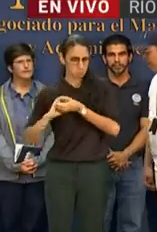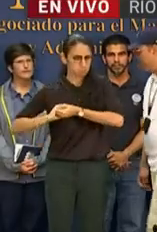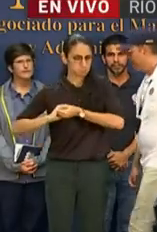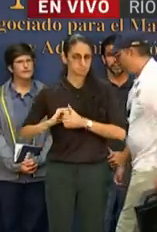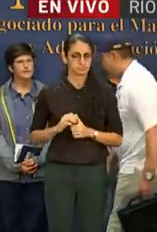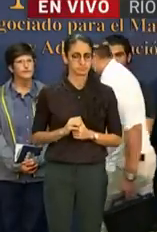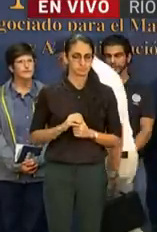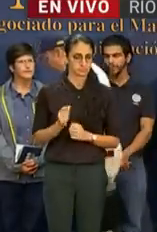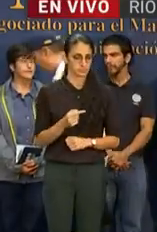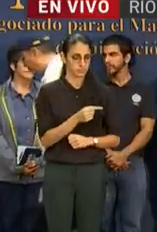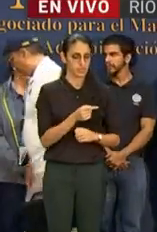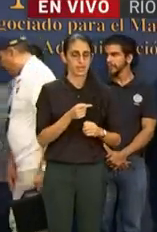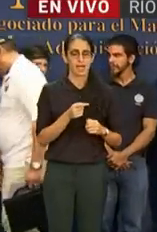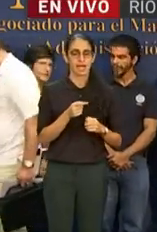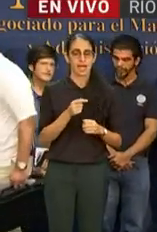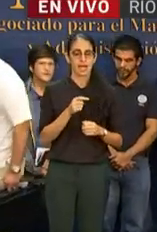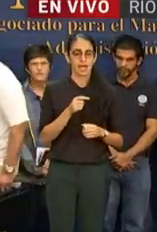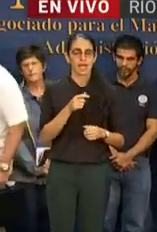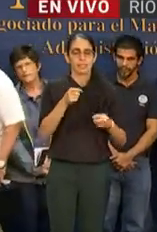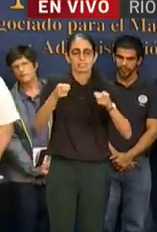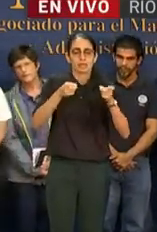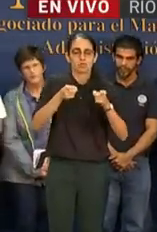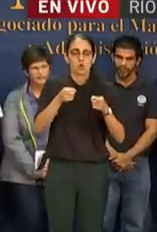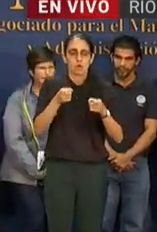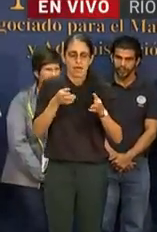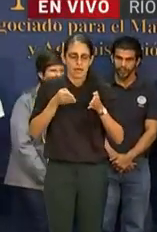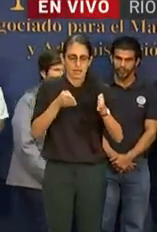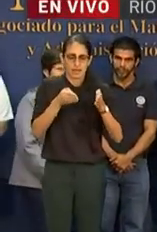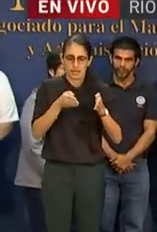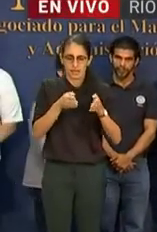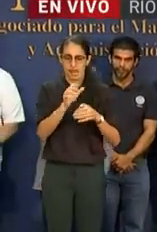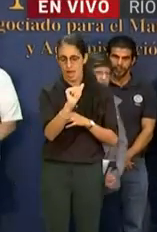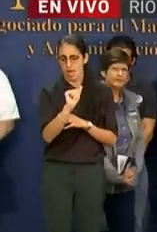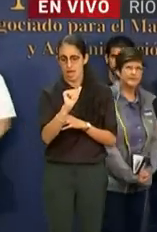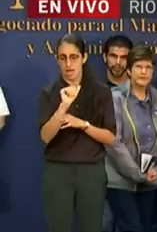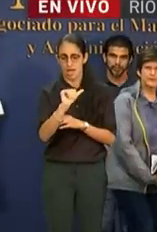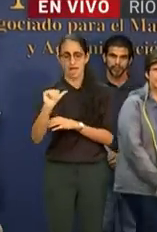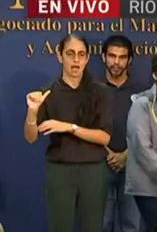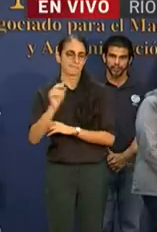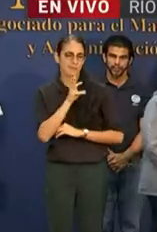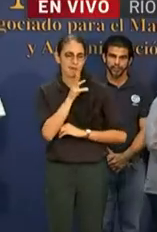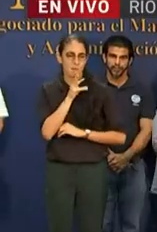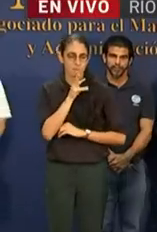PORQUE EL FENÓMENO VA A VOLTEAR